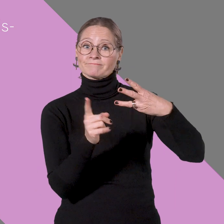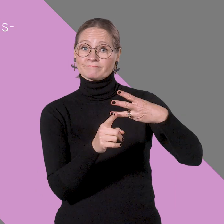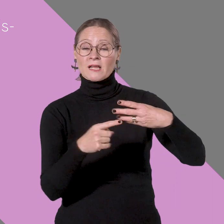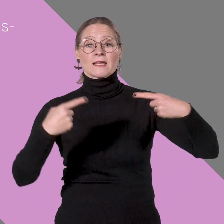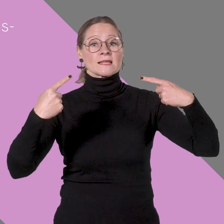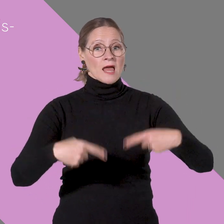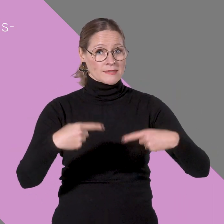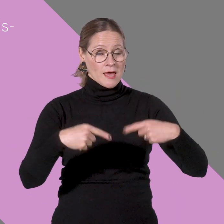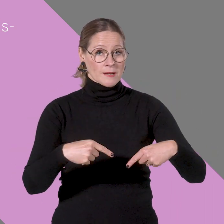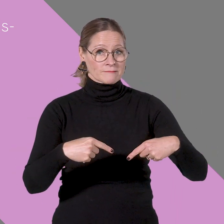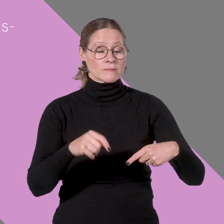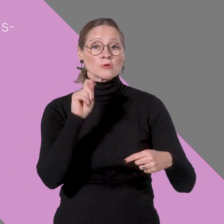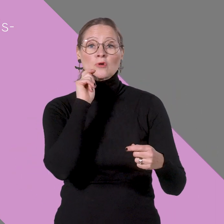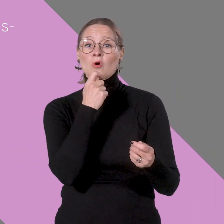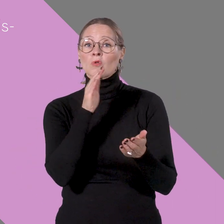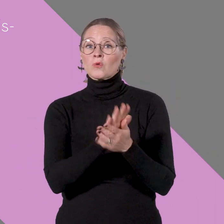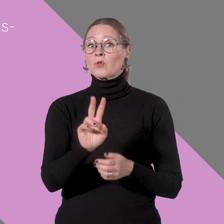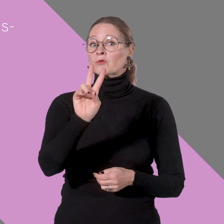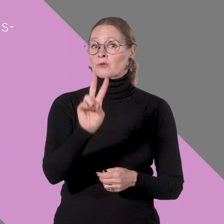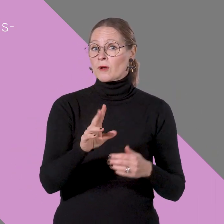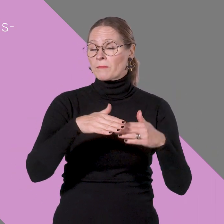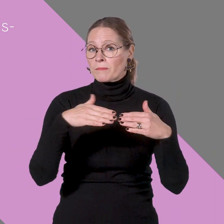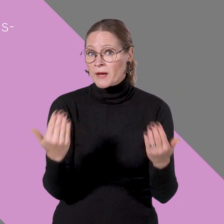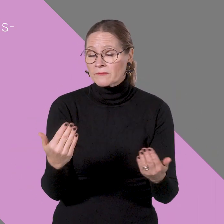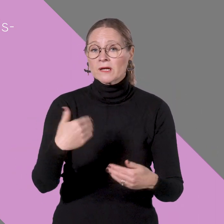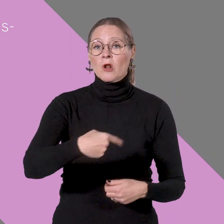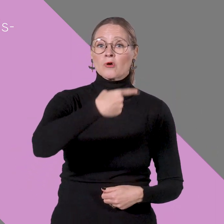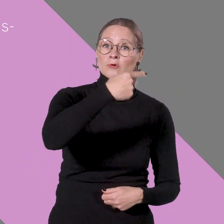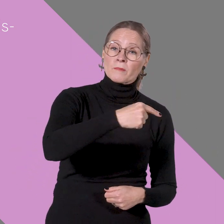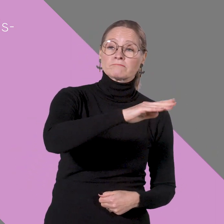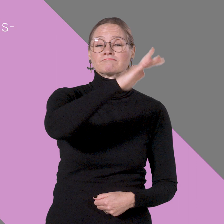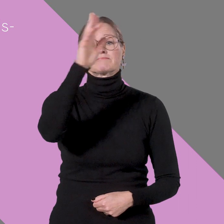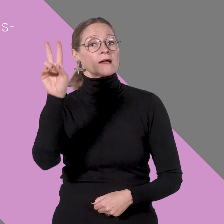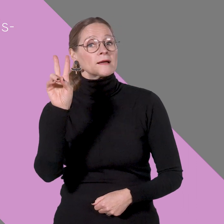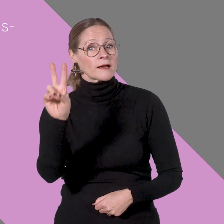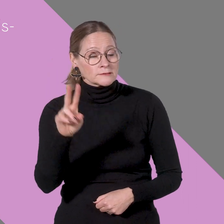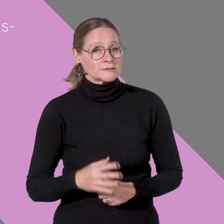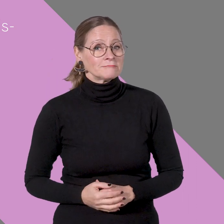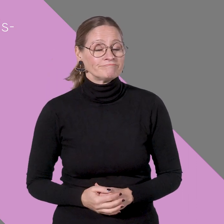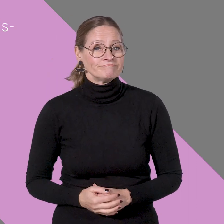ja Kajaani 2.12. klo 10 - 14.